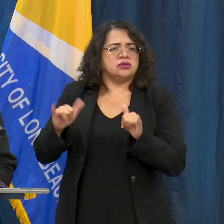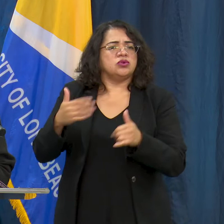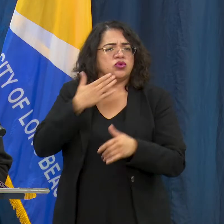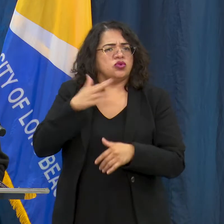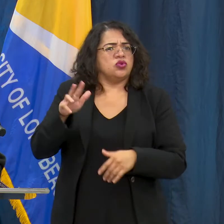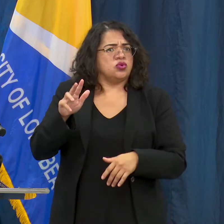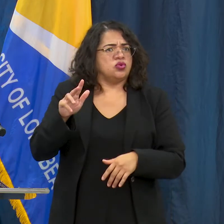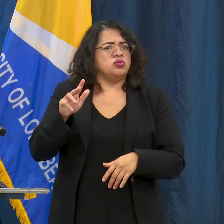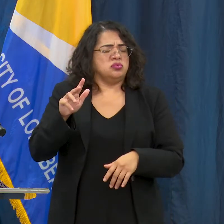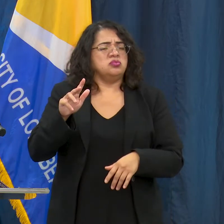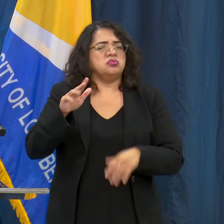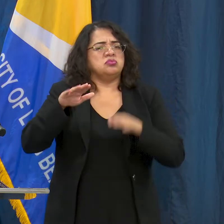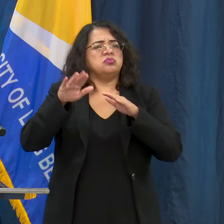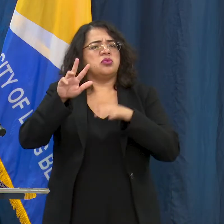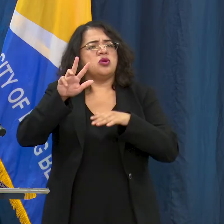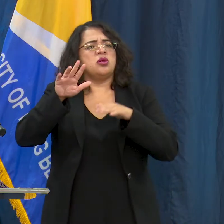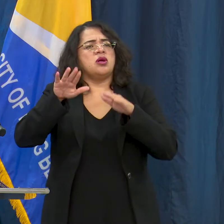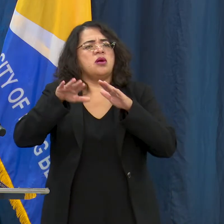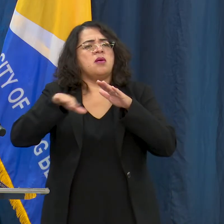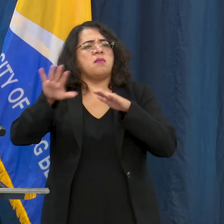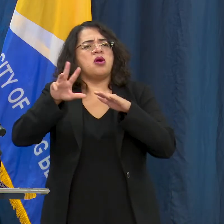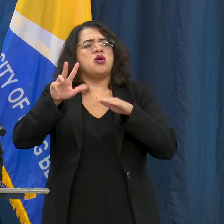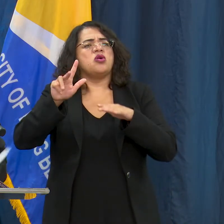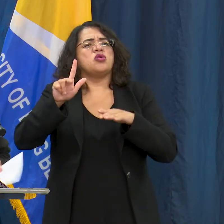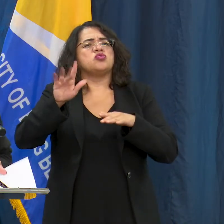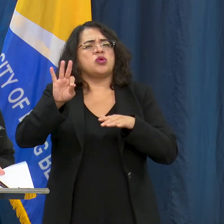hospital tienen una capacidad else in cuenta por ciento